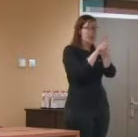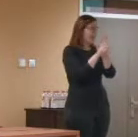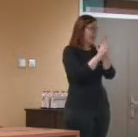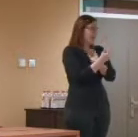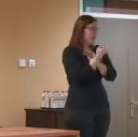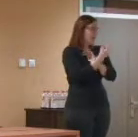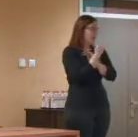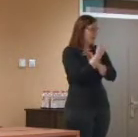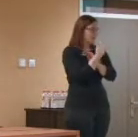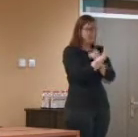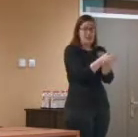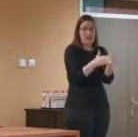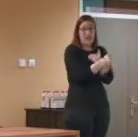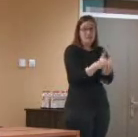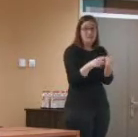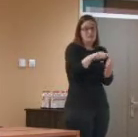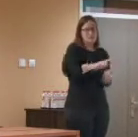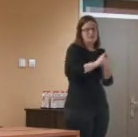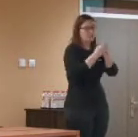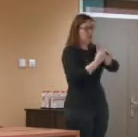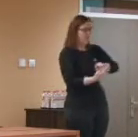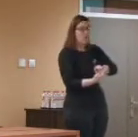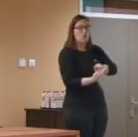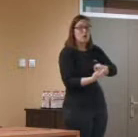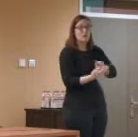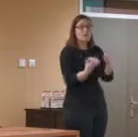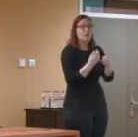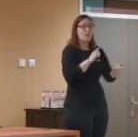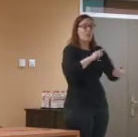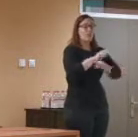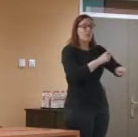los que fueron los dirigentes de las Cajas, como en aquel momento la CAM,